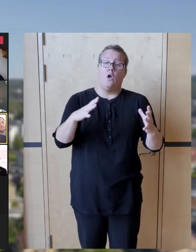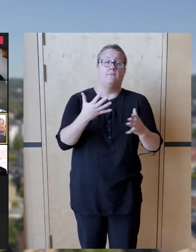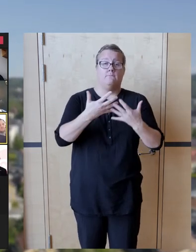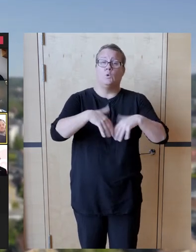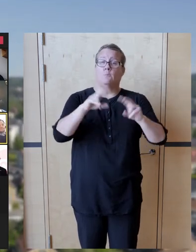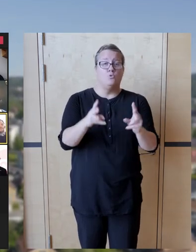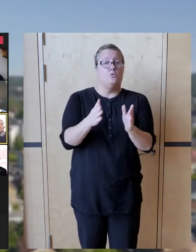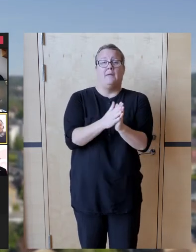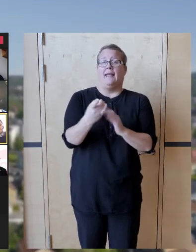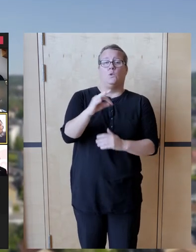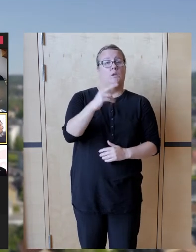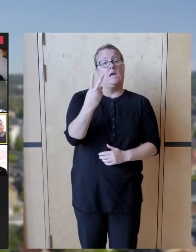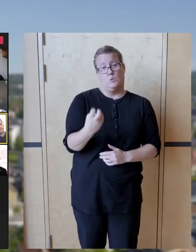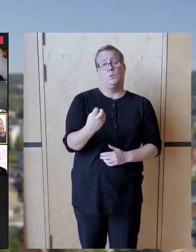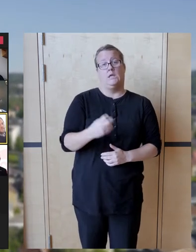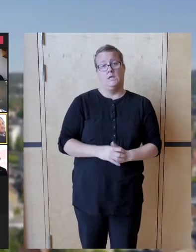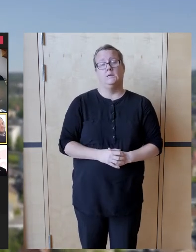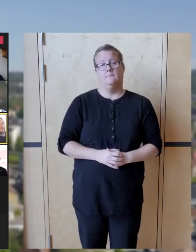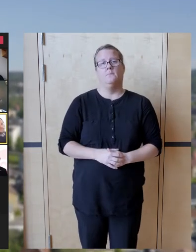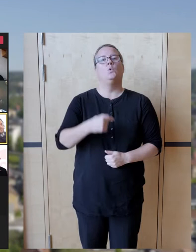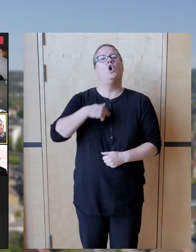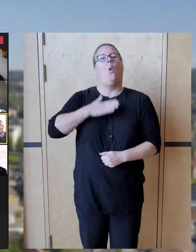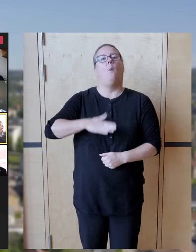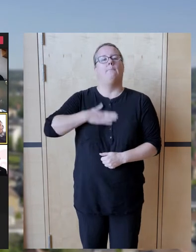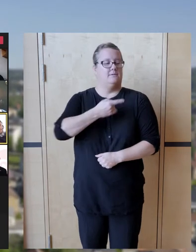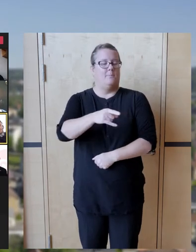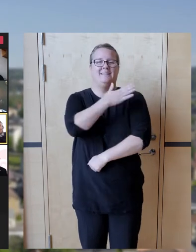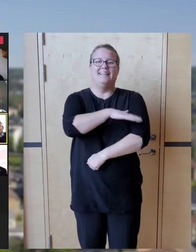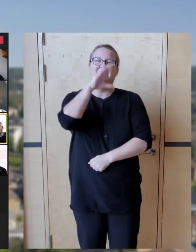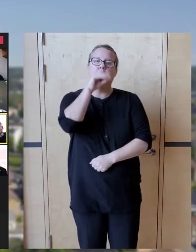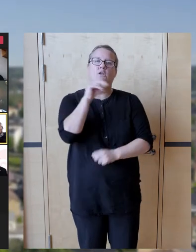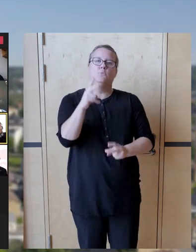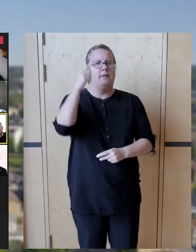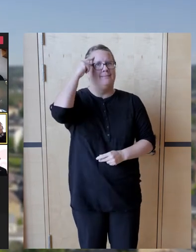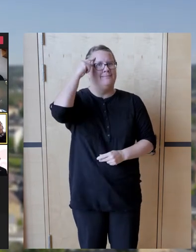Sen i det här så hoppas jag att tjänstemännen också tagit höjd för att du har tagit beslut om att vi ska bli